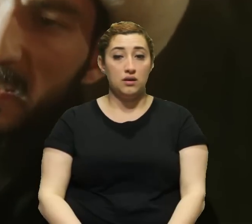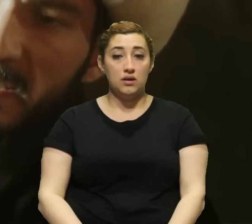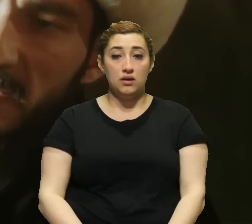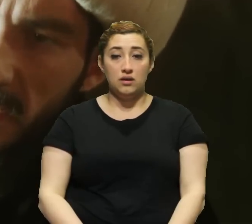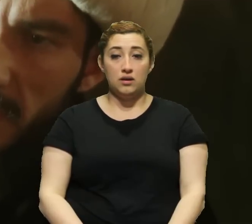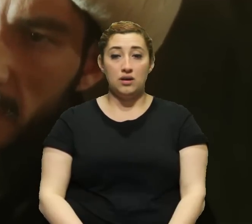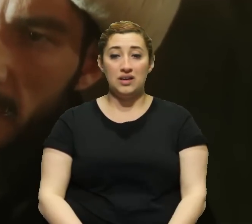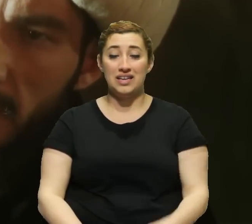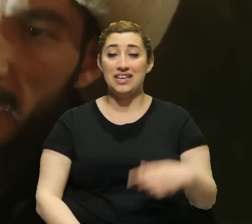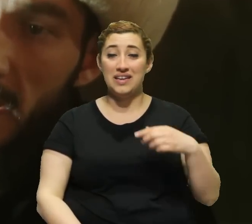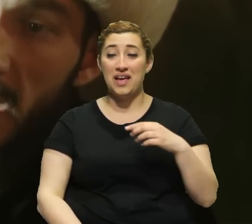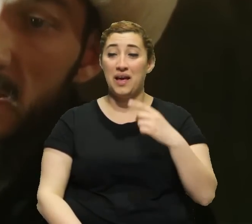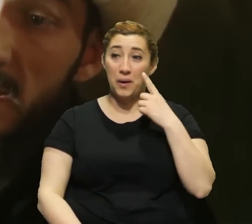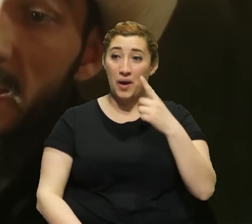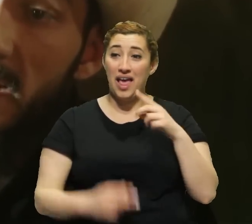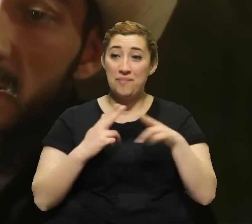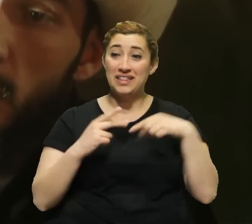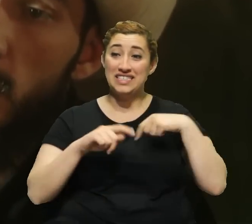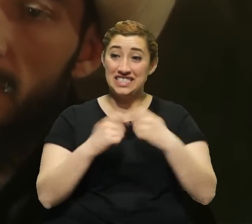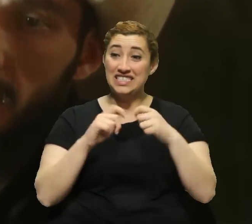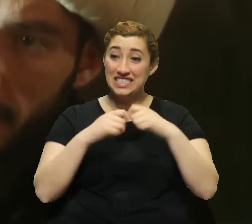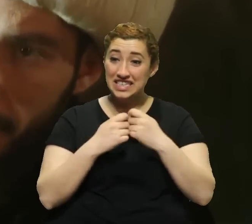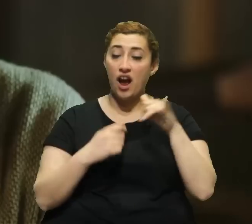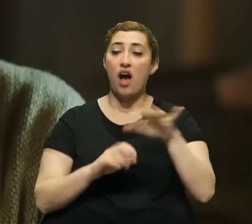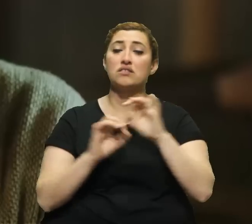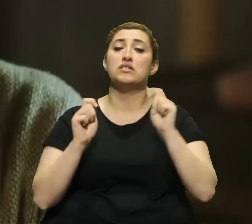Alınganlık dahi haksızlık edersin Yunus Efendi.